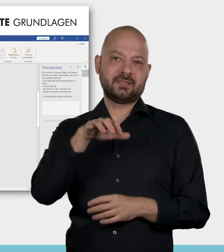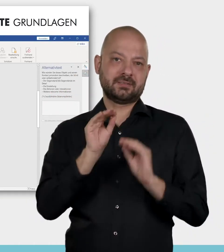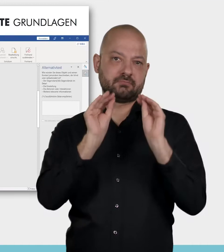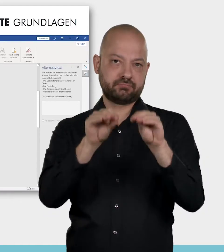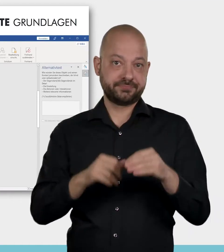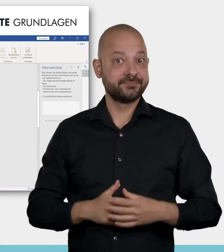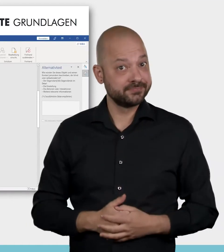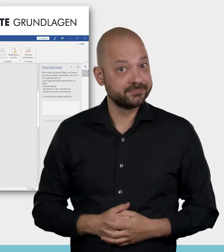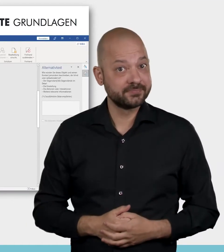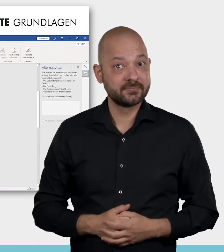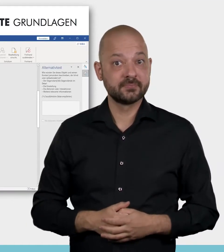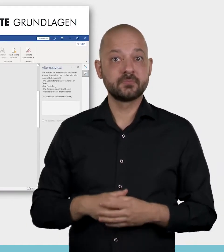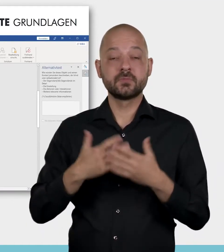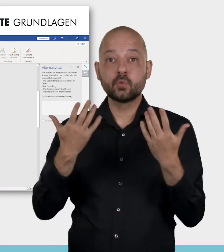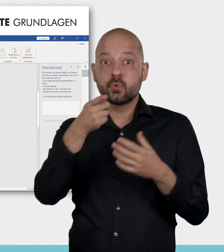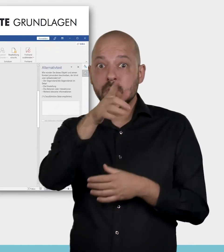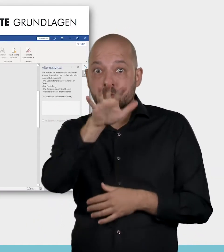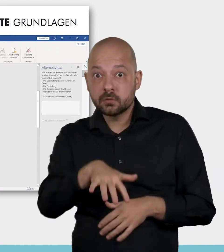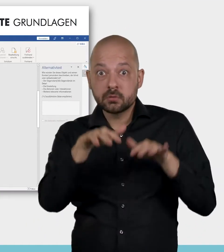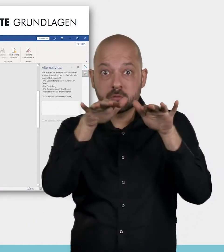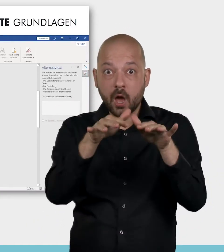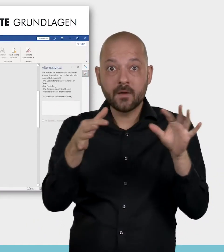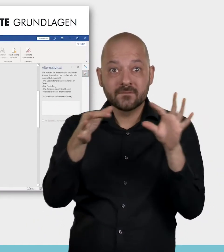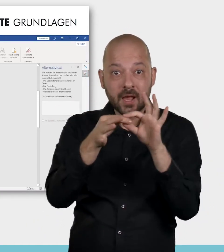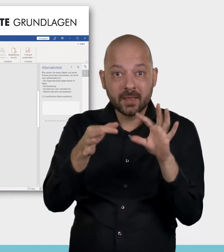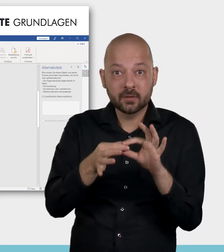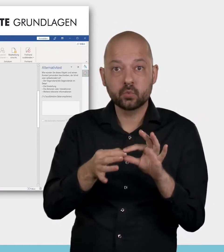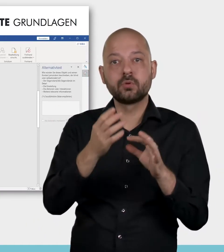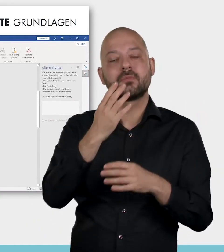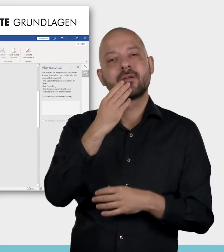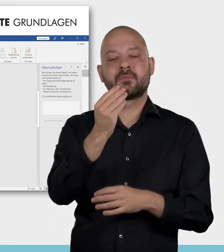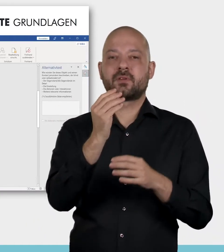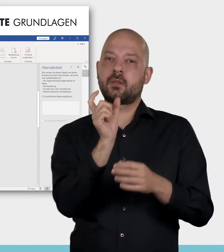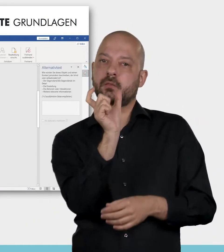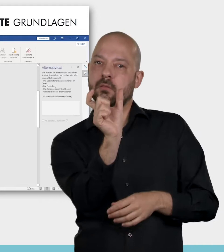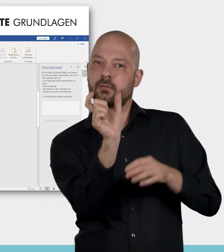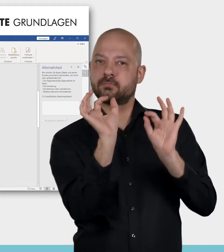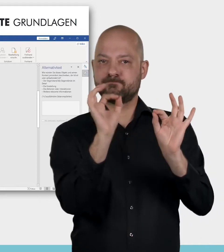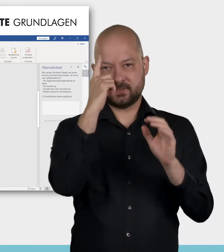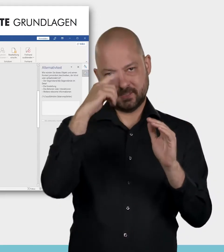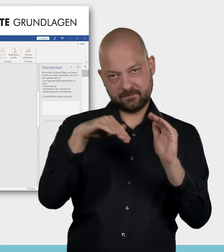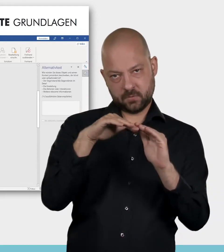Enthält Ihr Dokument Verlinkungen, empfiehlt es sich, einen sinnvollen Begriff mit dem tatsächlichen Link zu verknüpfen.